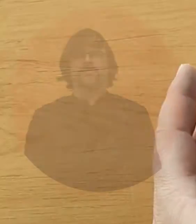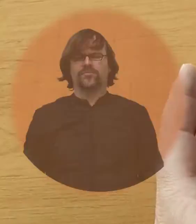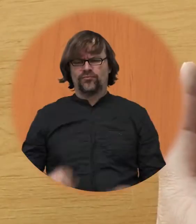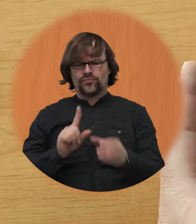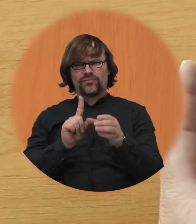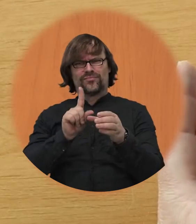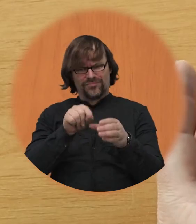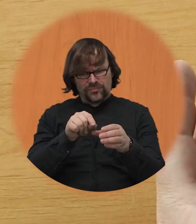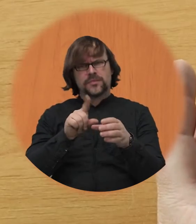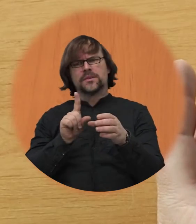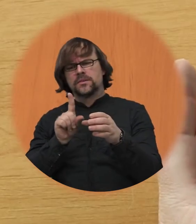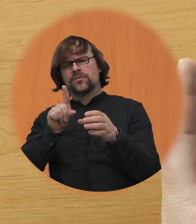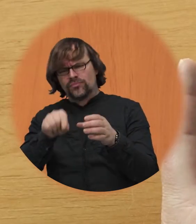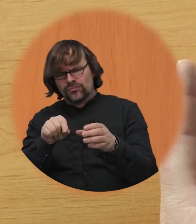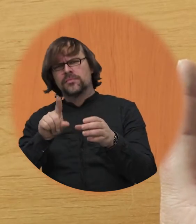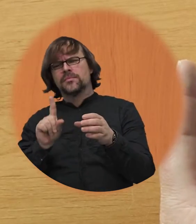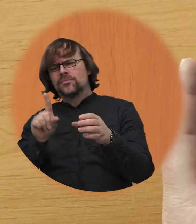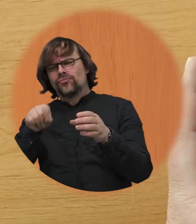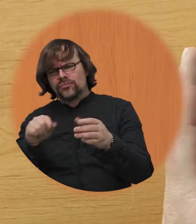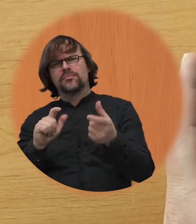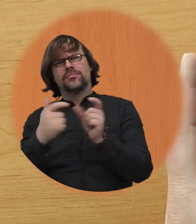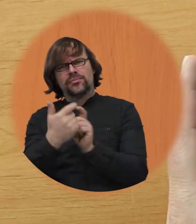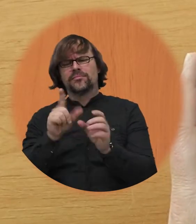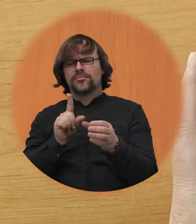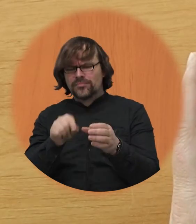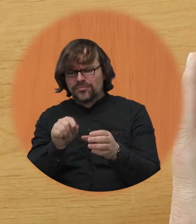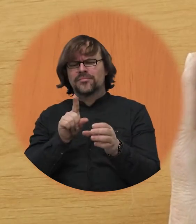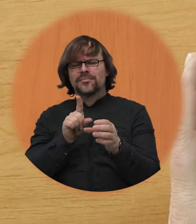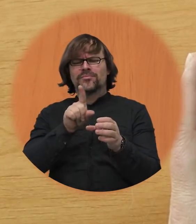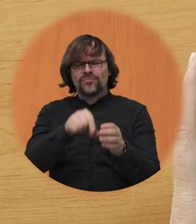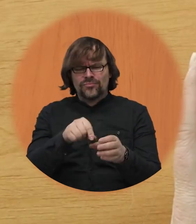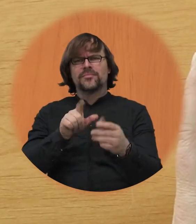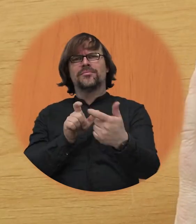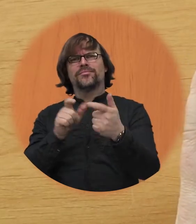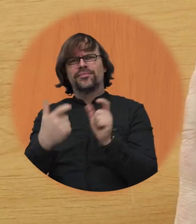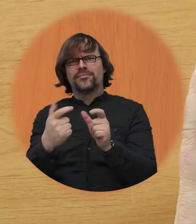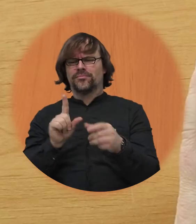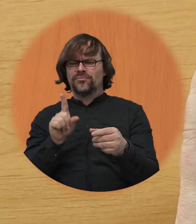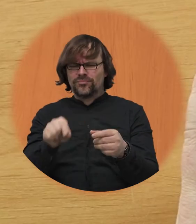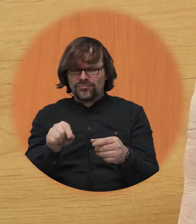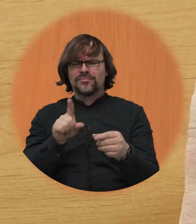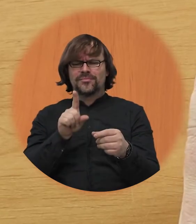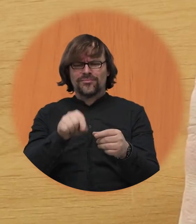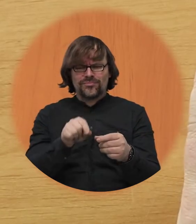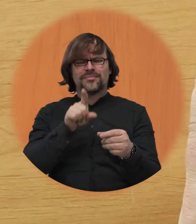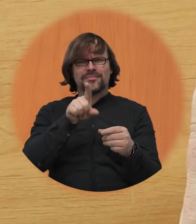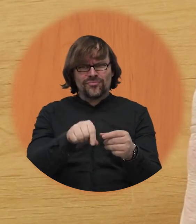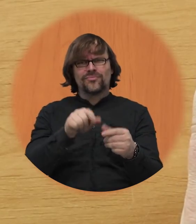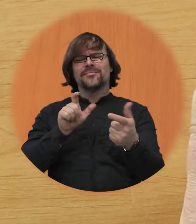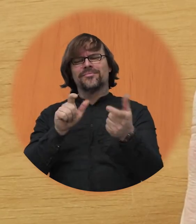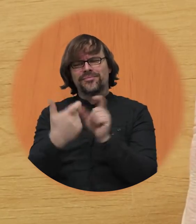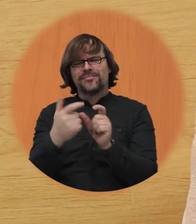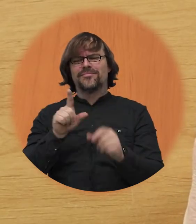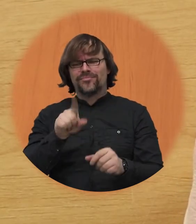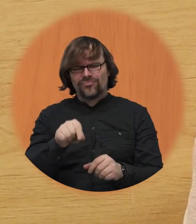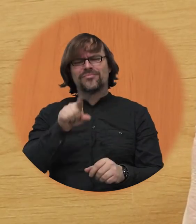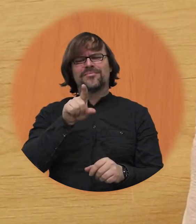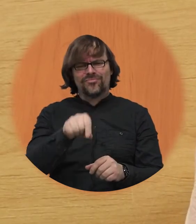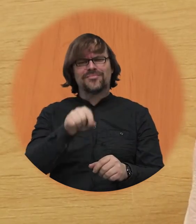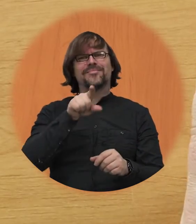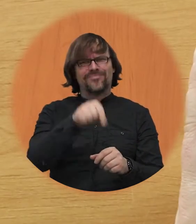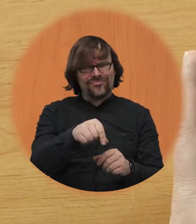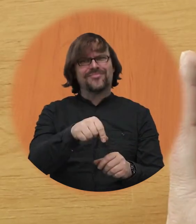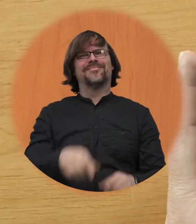Jetzt biegt Ihr oben alle übrigen Streifen nach Innen. Von allen Seiten.